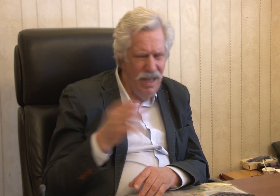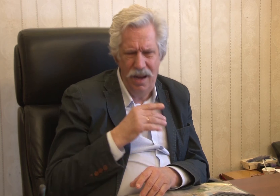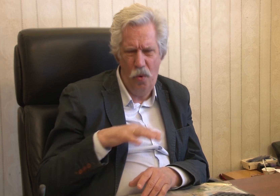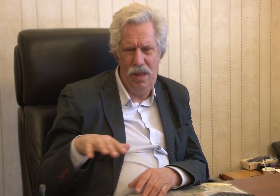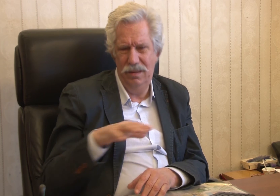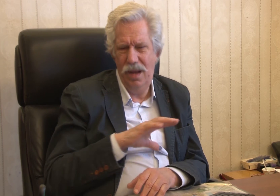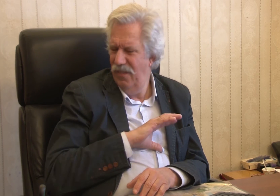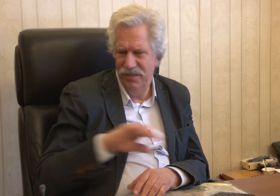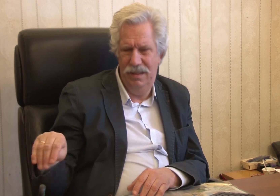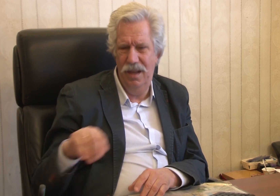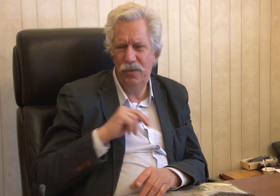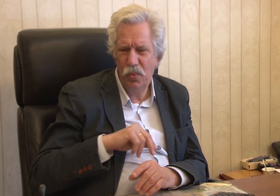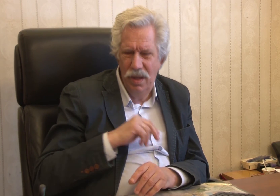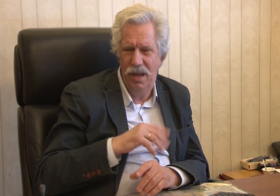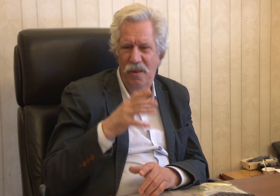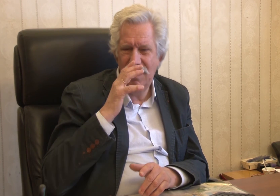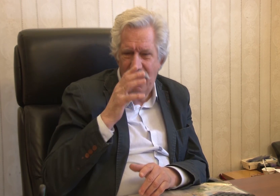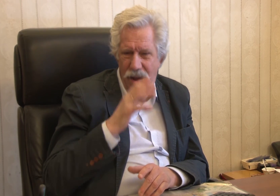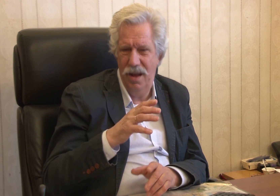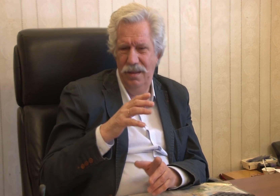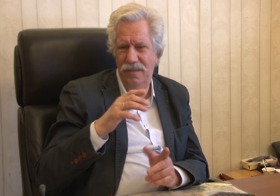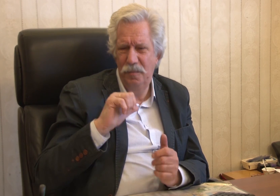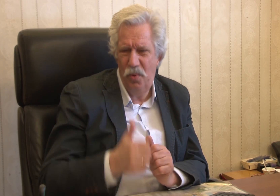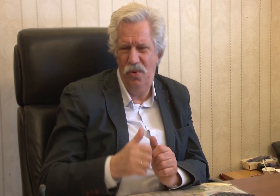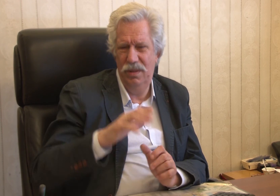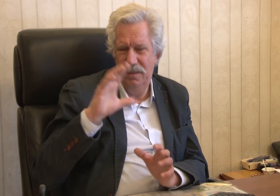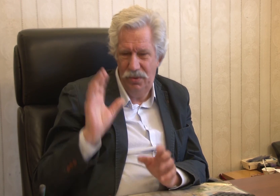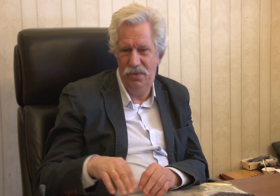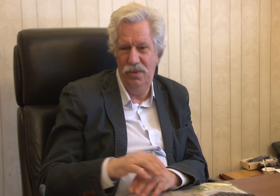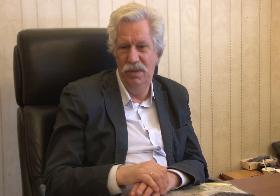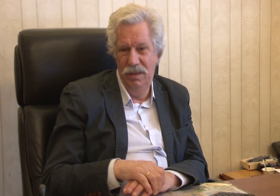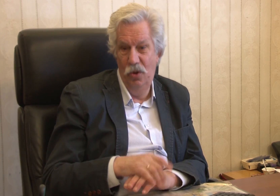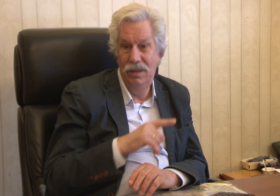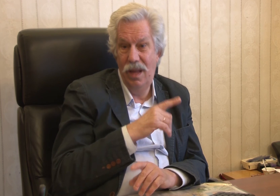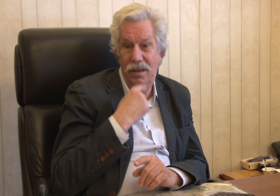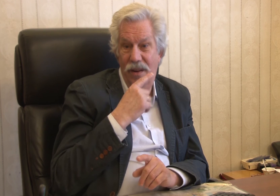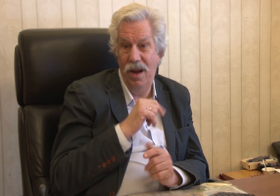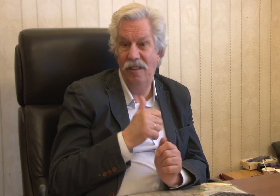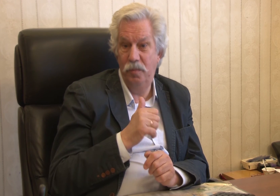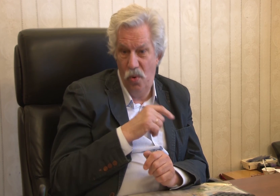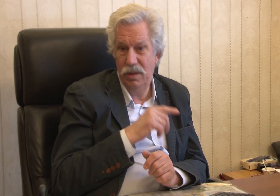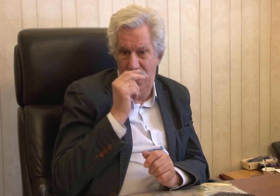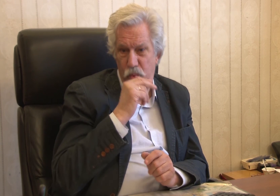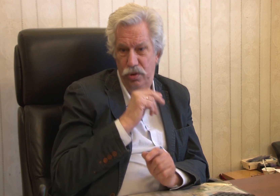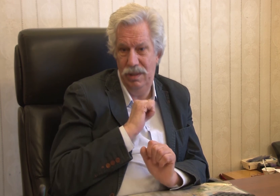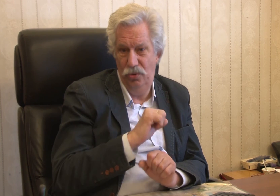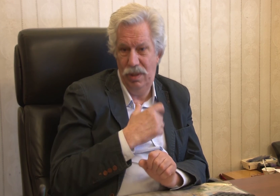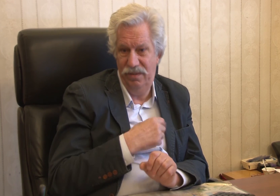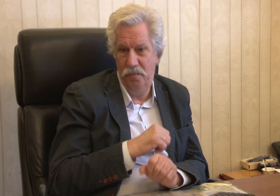Во всех областях, везде, это - трудоустройство, образование, спорт и все такое. Вот в спорте научились защищать свои права,